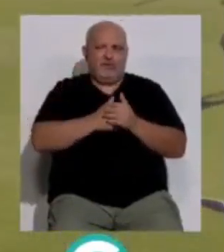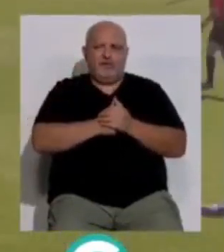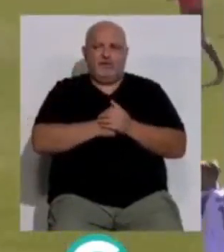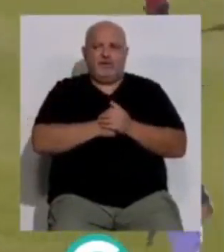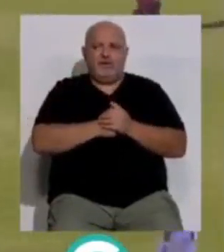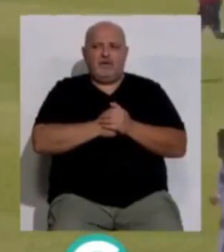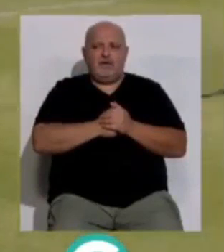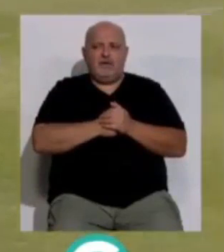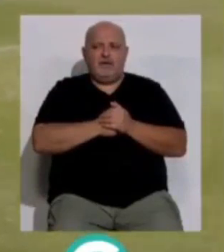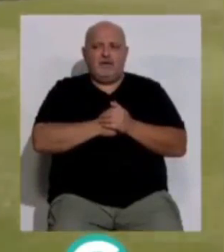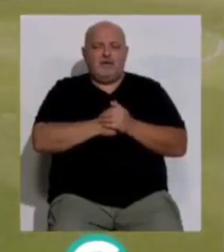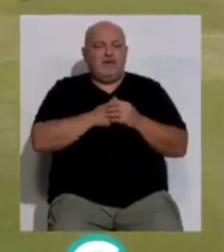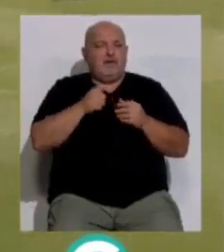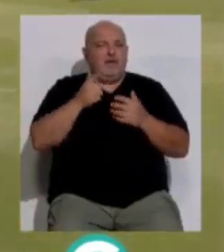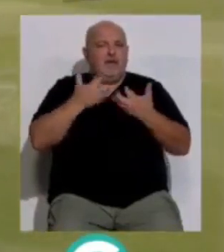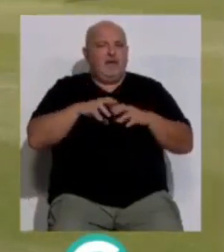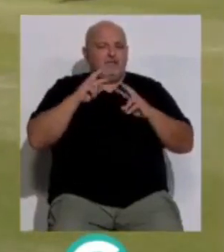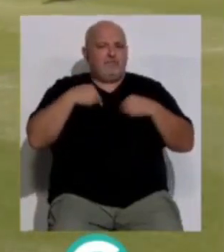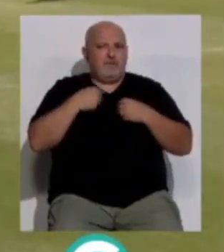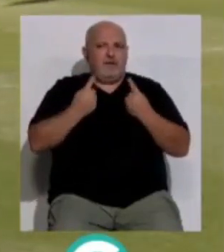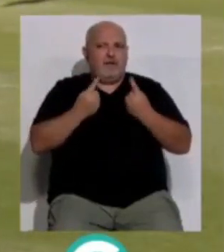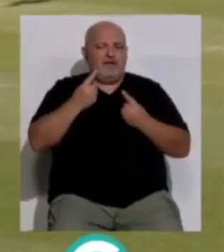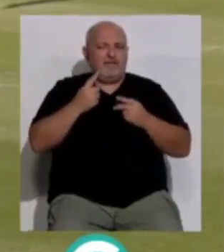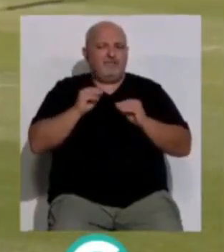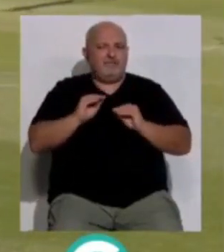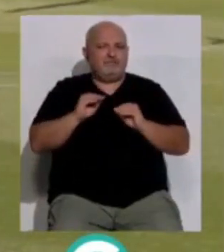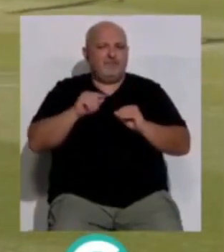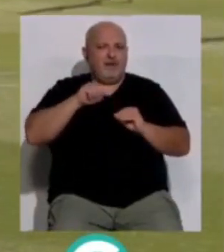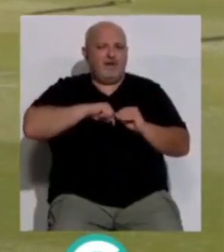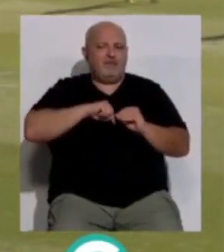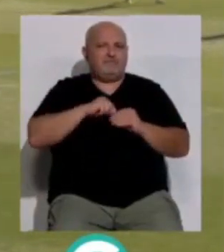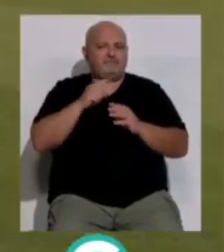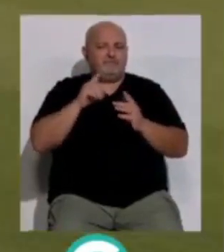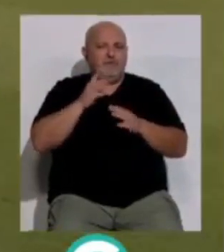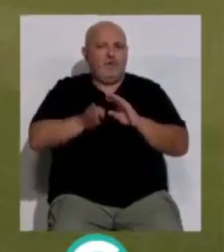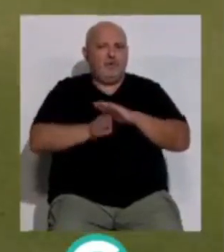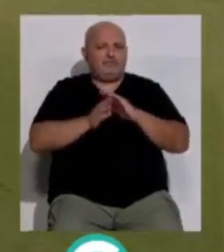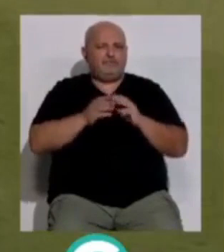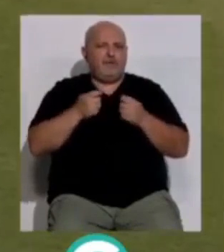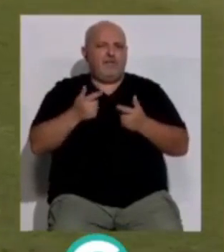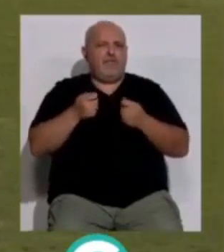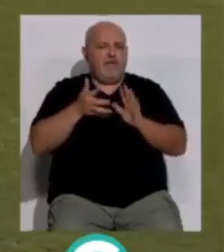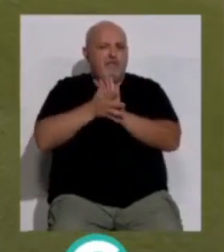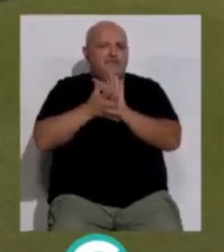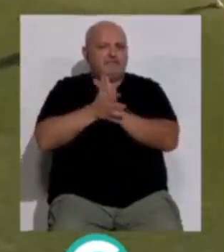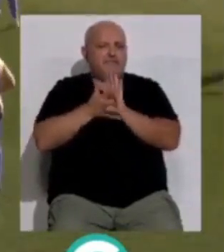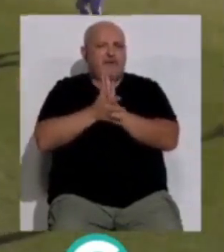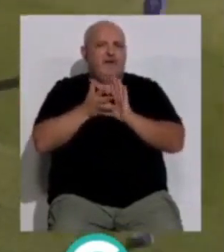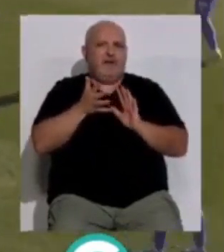pero ese automatizar a los niños ese de estar continuamente dando indicaciones en vez de decirle